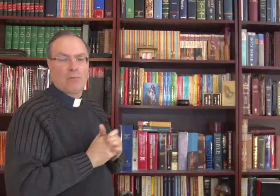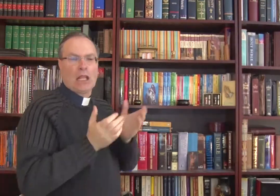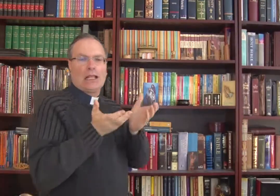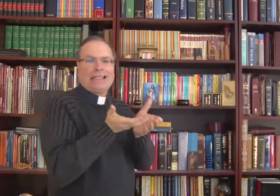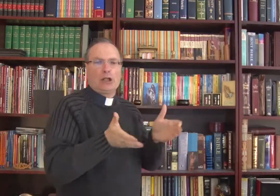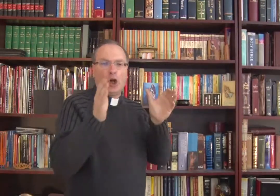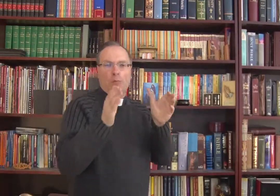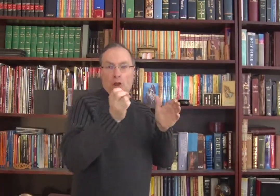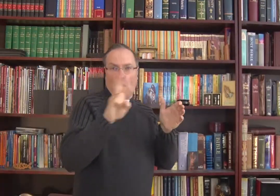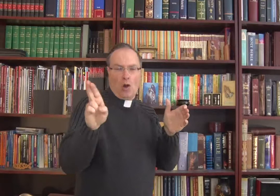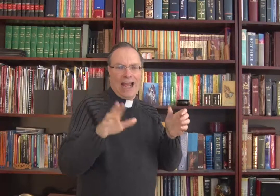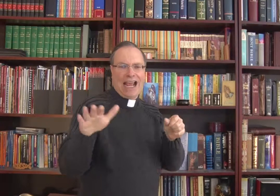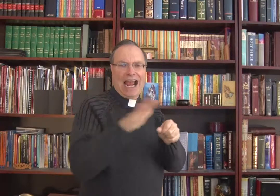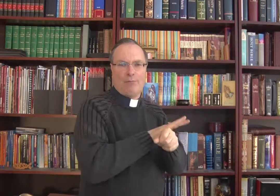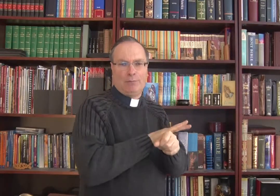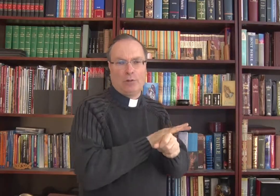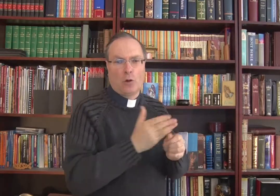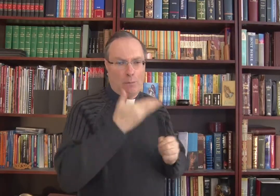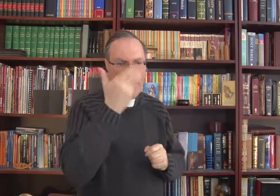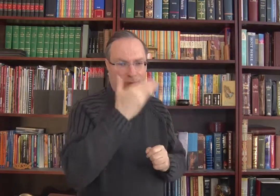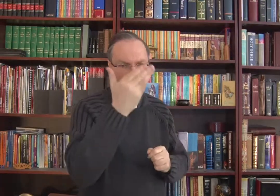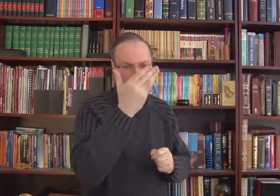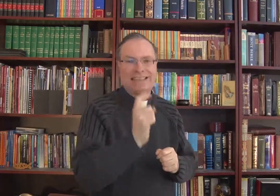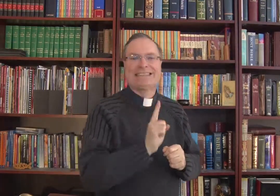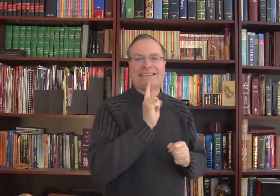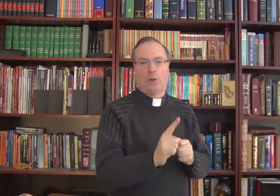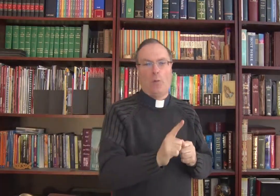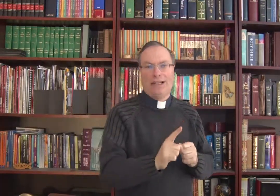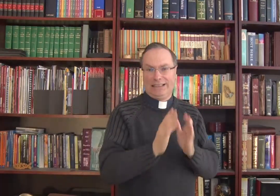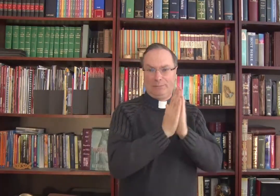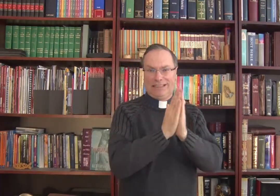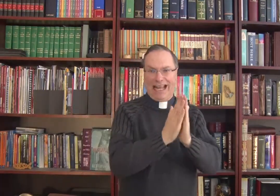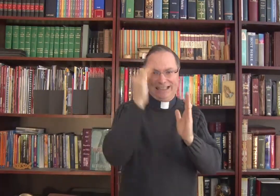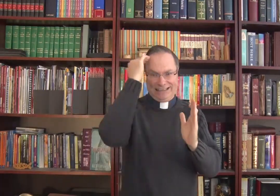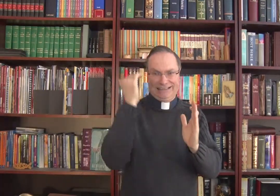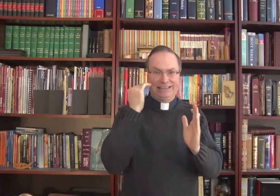Des coupes d’or remplies de parfums, qui sont les prières des saints,